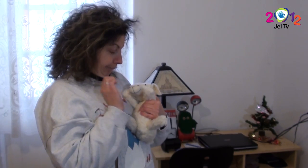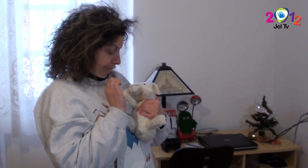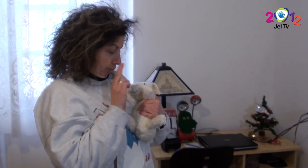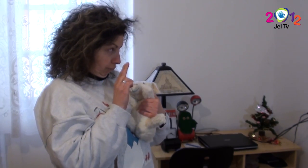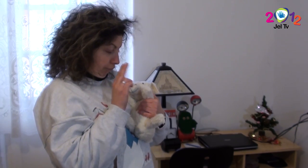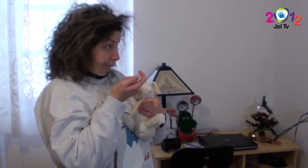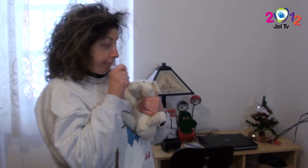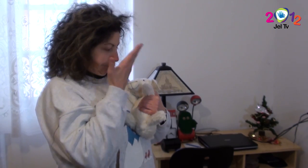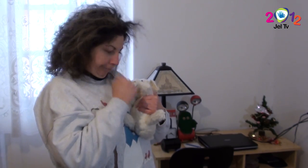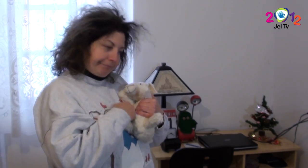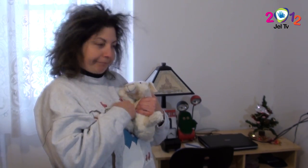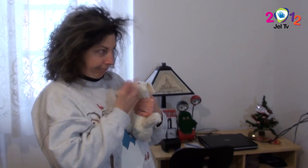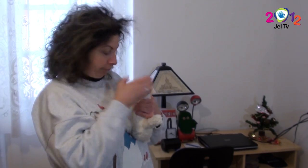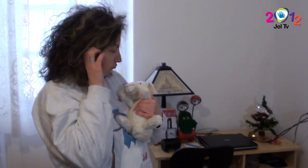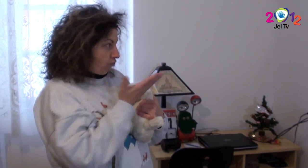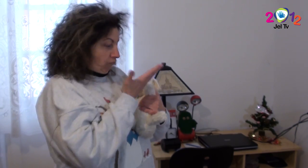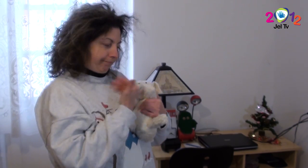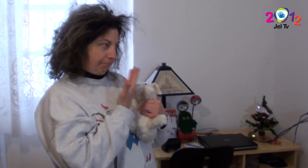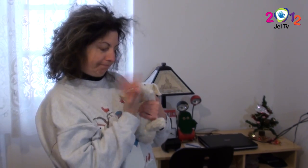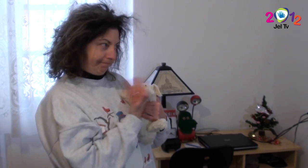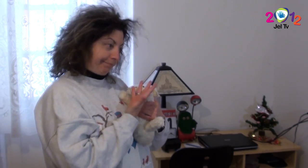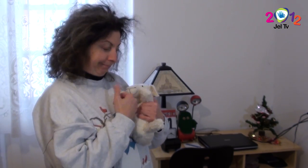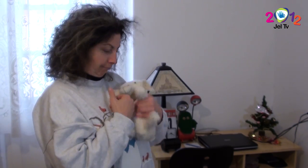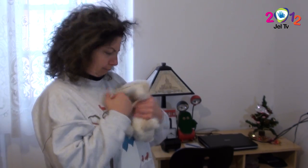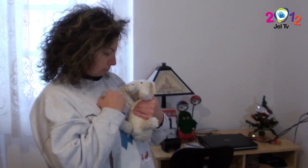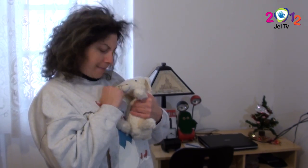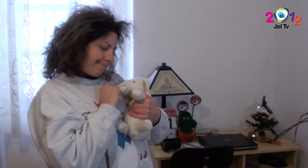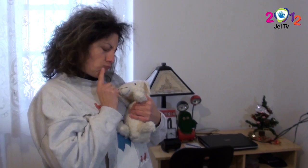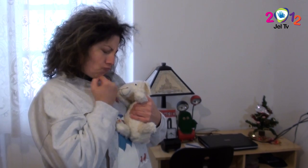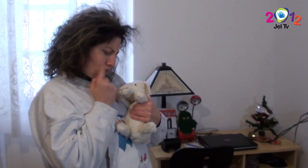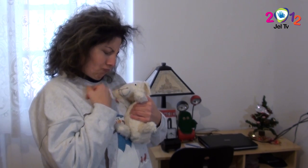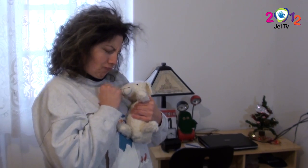EU képviselő Dr. Kósa Ádám, én meg ő... Tudom, tudom!